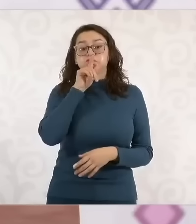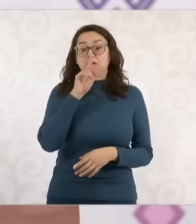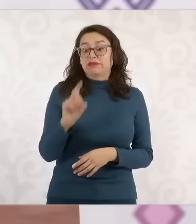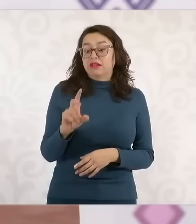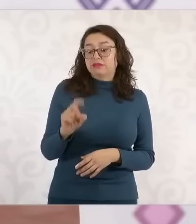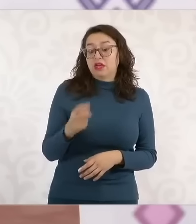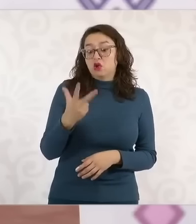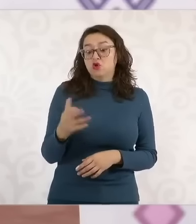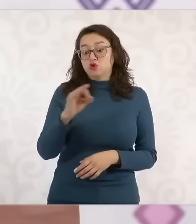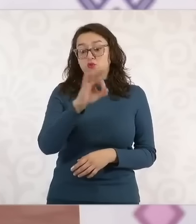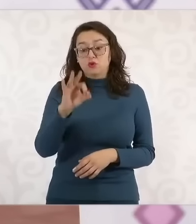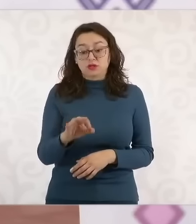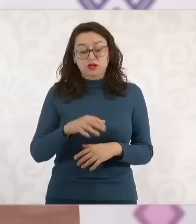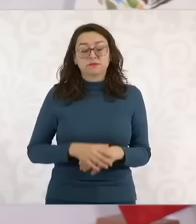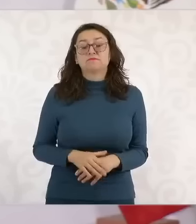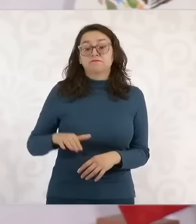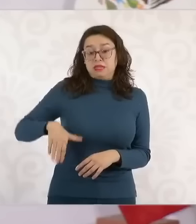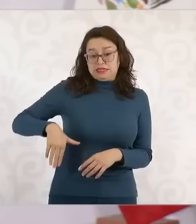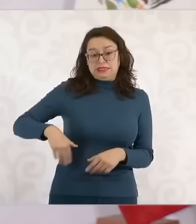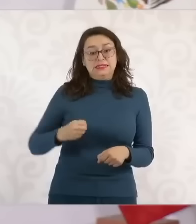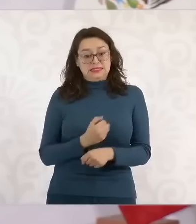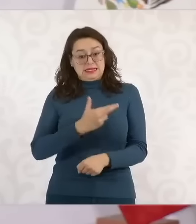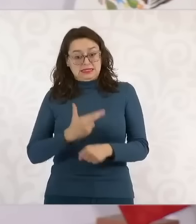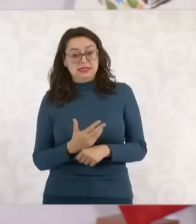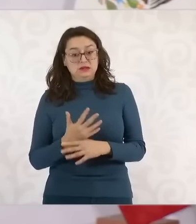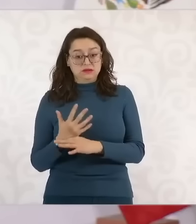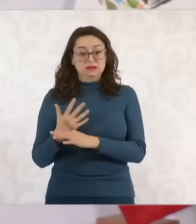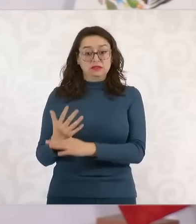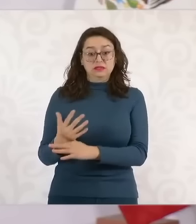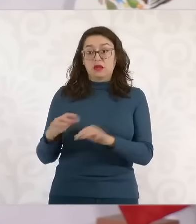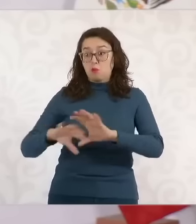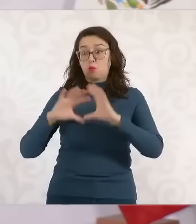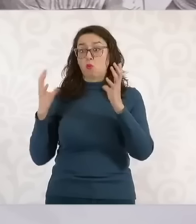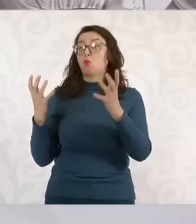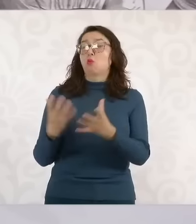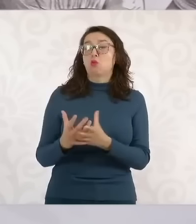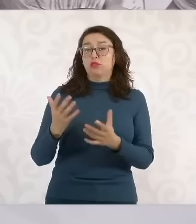decía el secretario, a números actuales como una referencia, representa el 35% de las importaciones